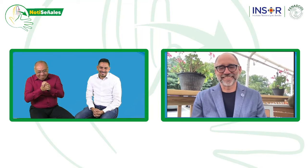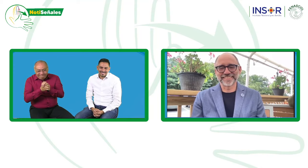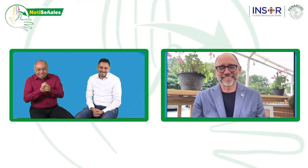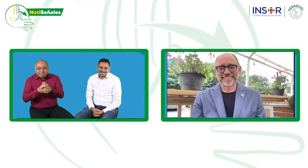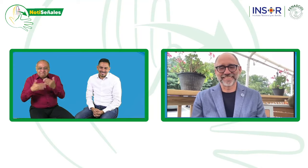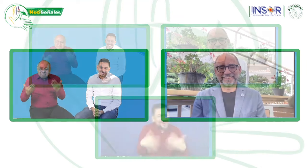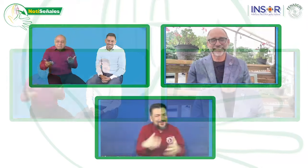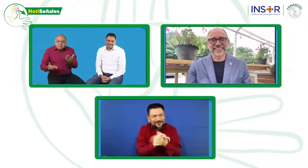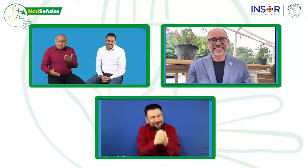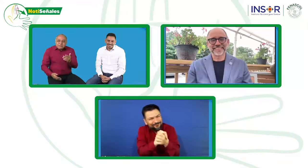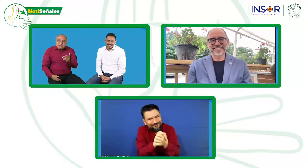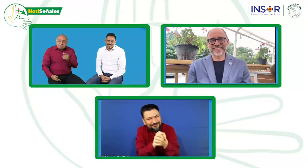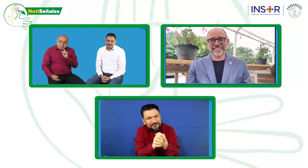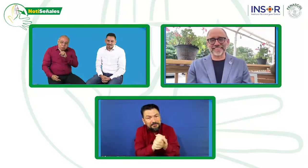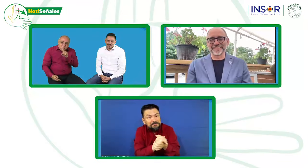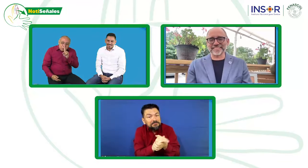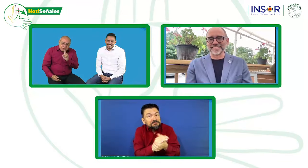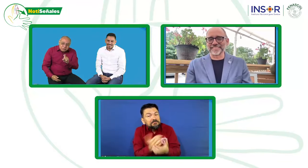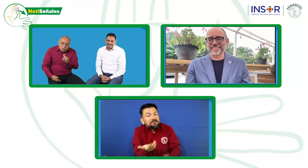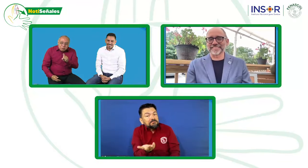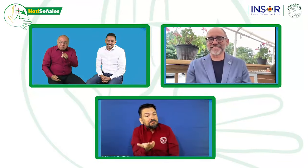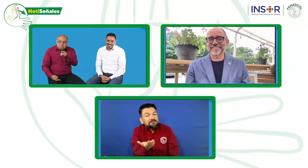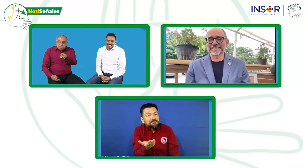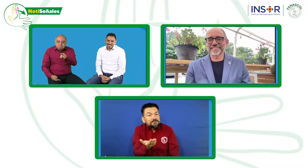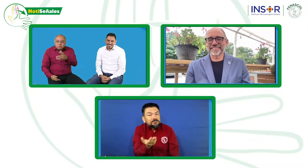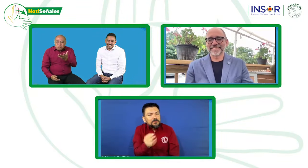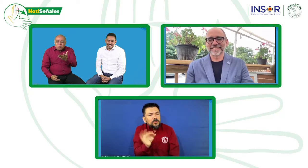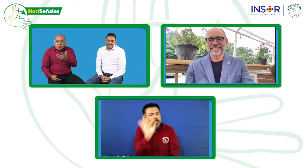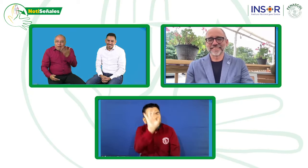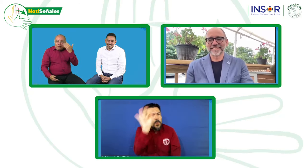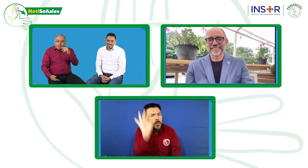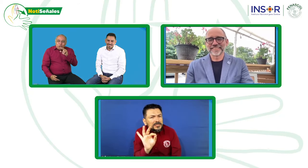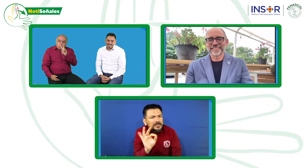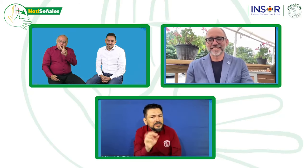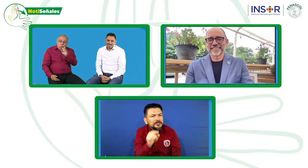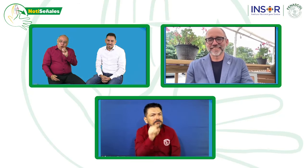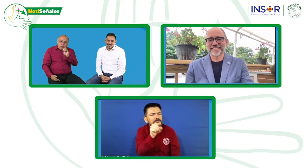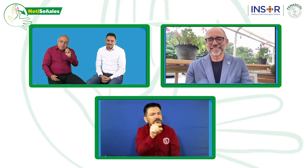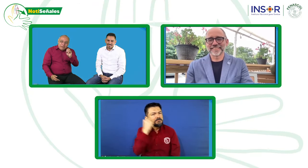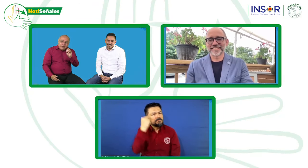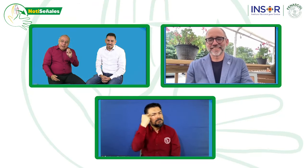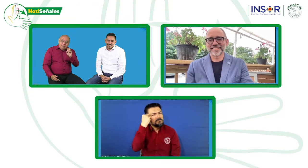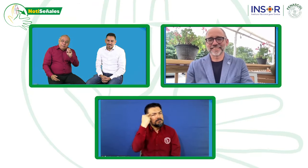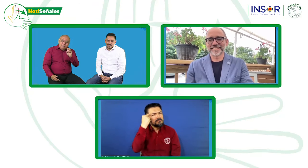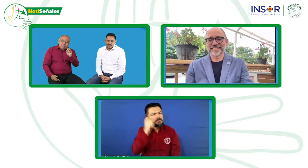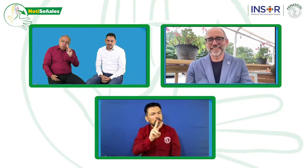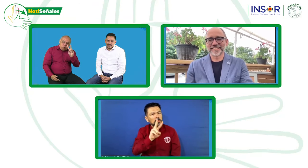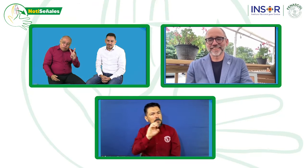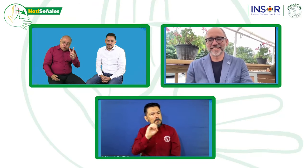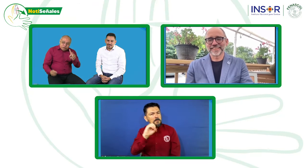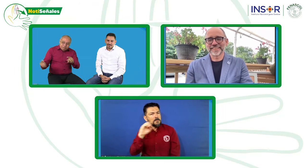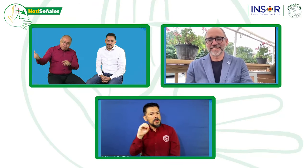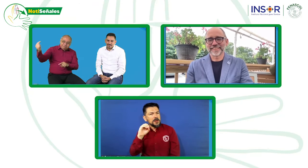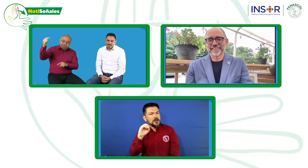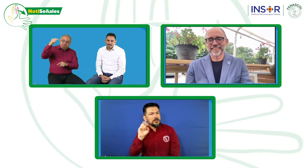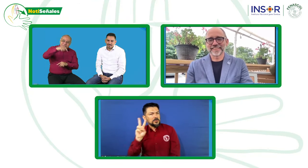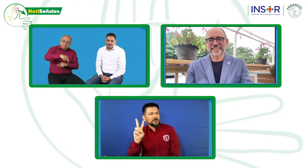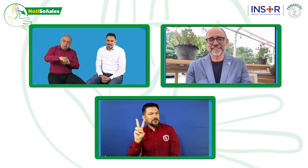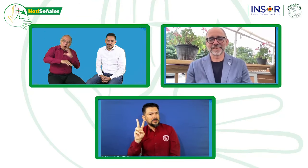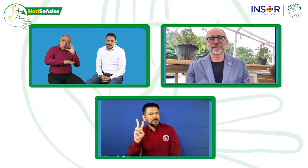y un abrazo de Joseph bienvenido Joseph gracias por acompañarnos en este momento tan importante para nosotros